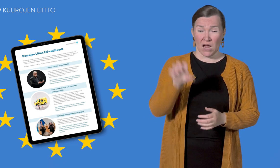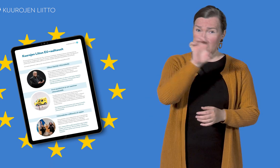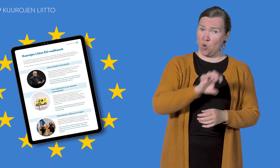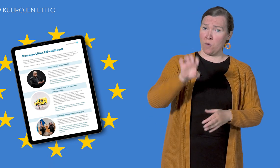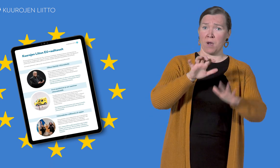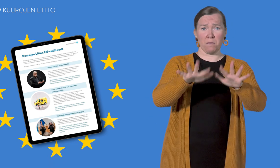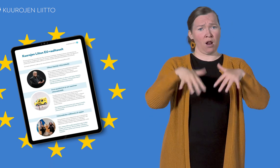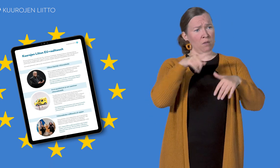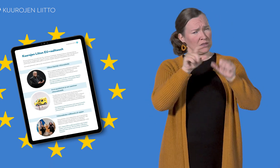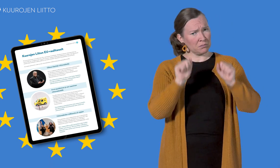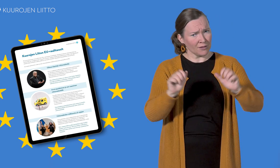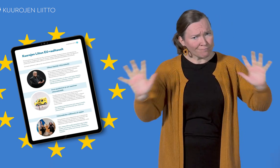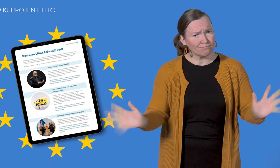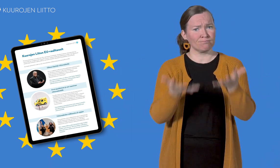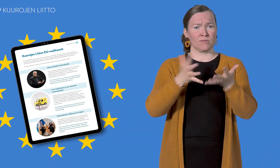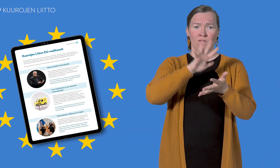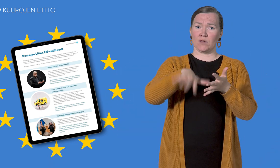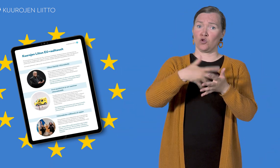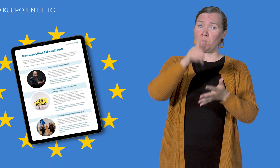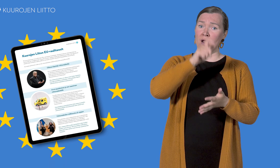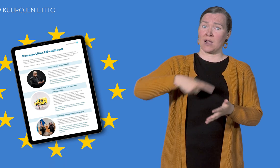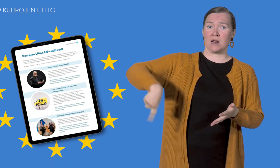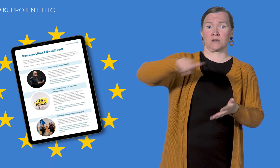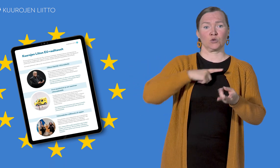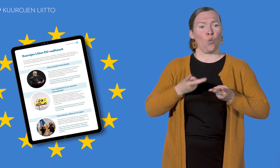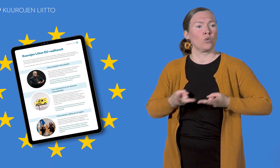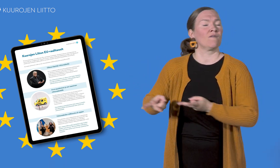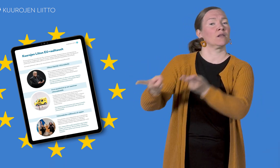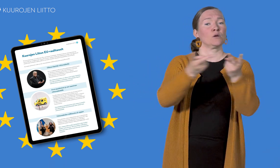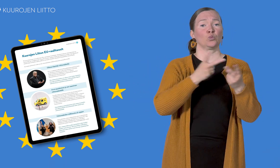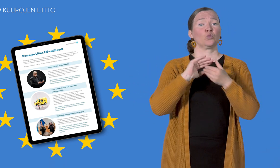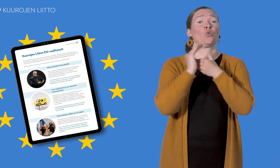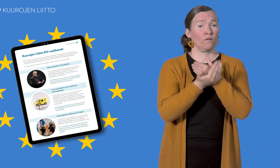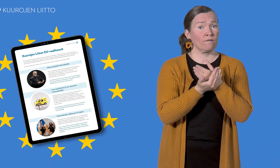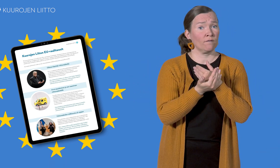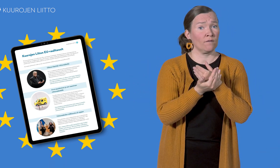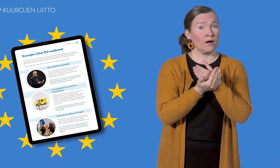Euroopan parlamentin tulee turvata viittomakielisten yhdenvertaisuutta.